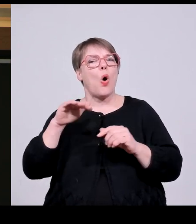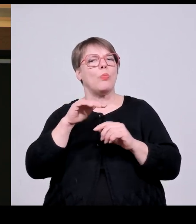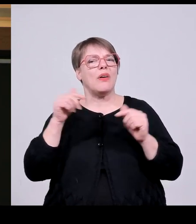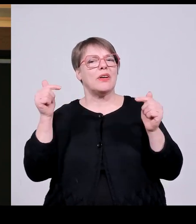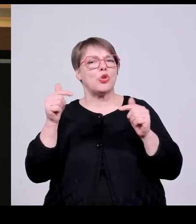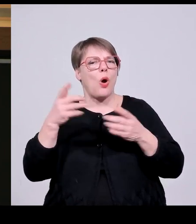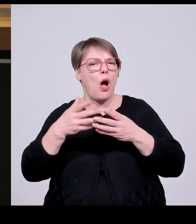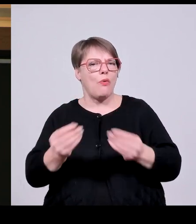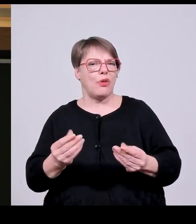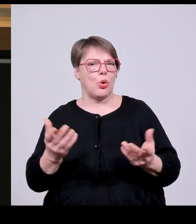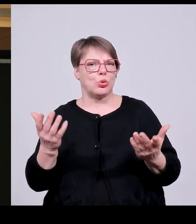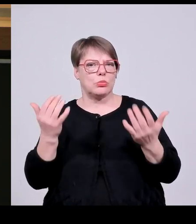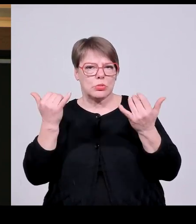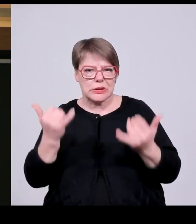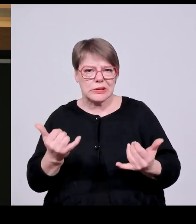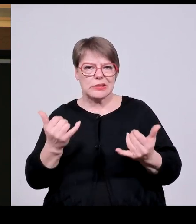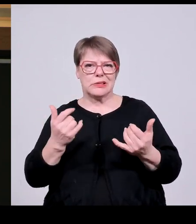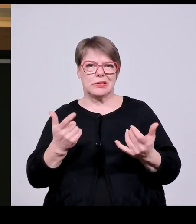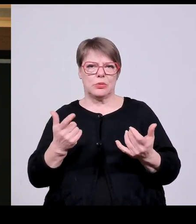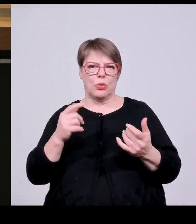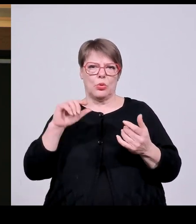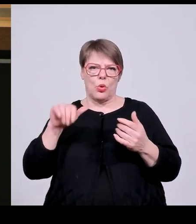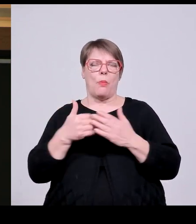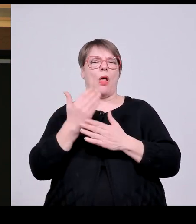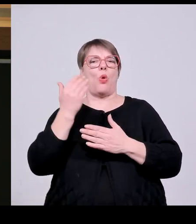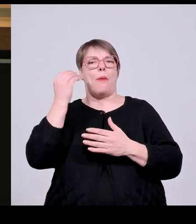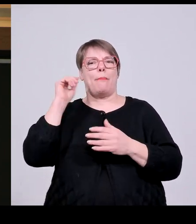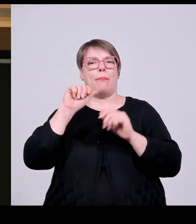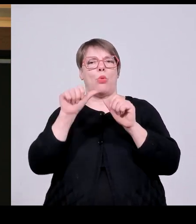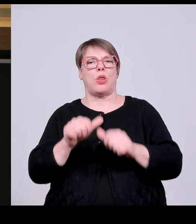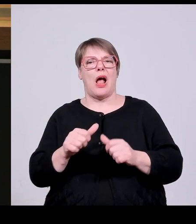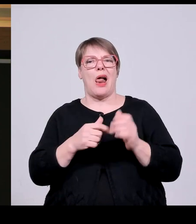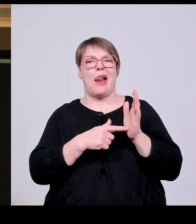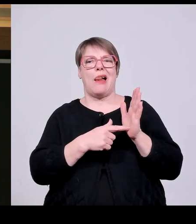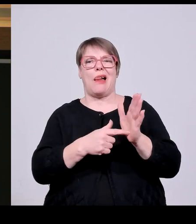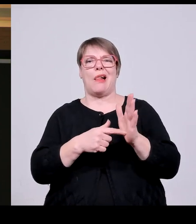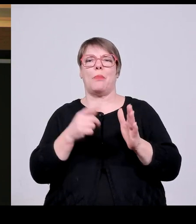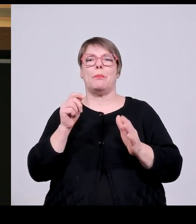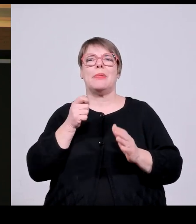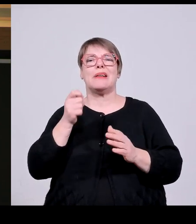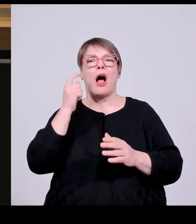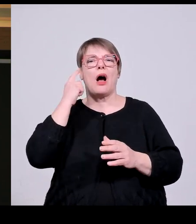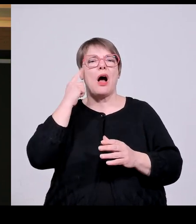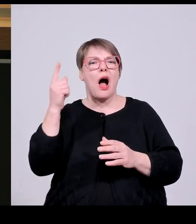Sie ist und bleibt keine Wohnraumversorgung, sondern einfach nur ein Kropf, ein Wasserkopf,